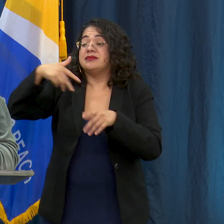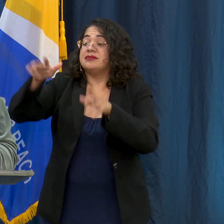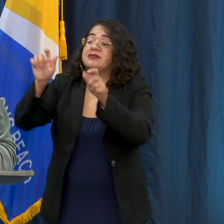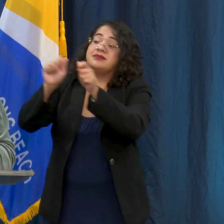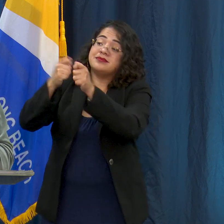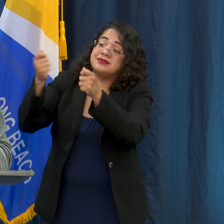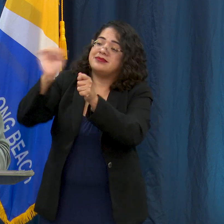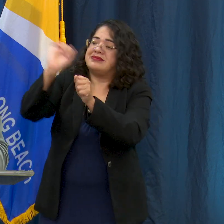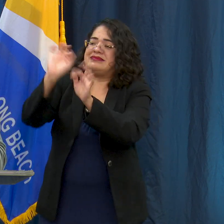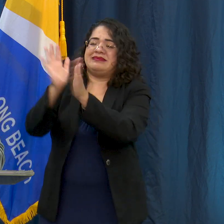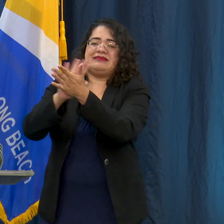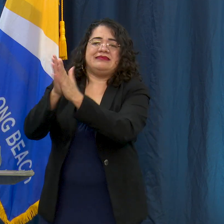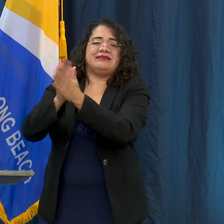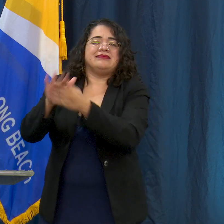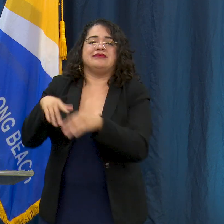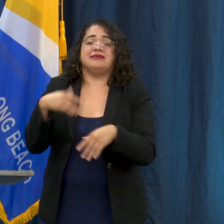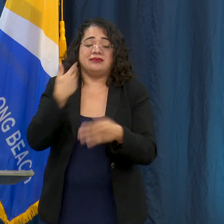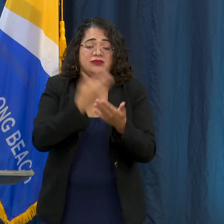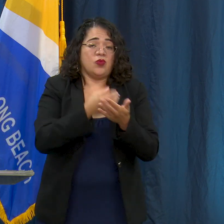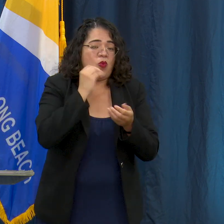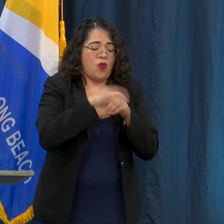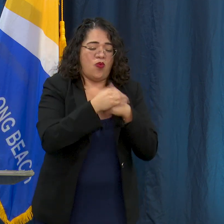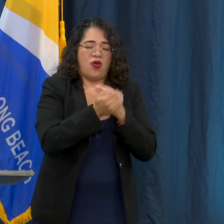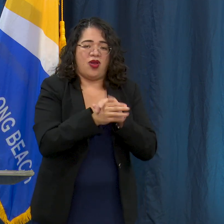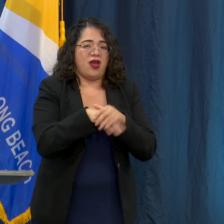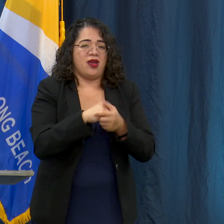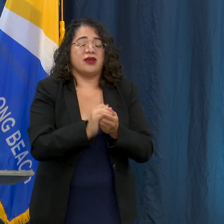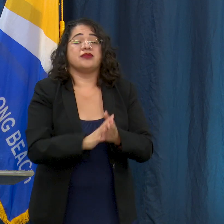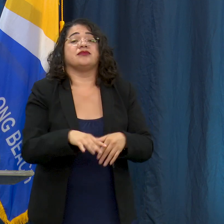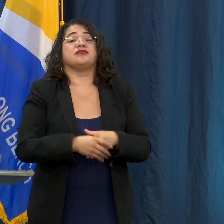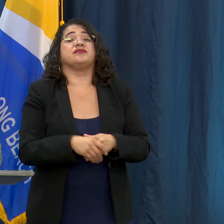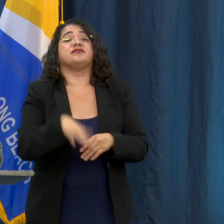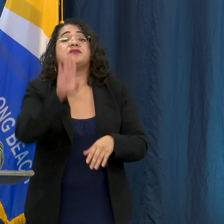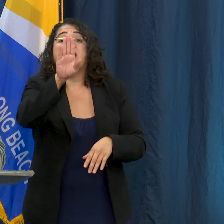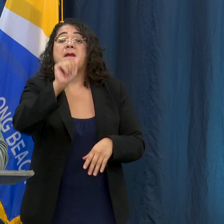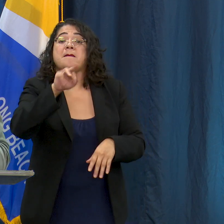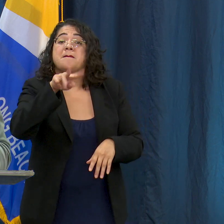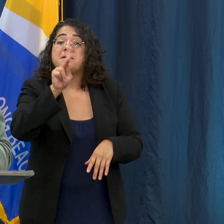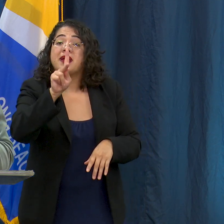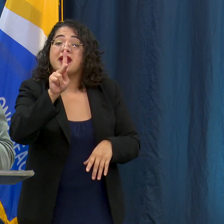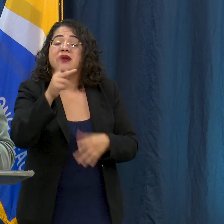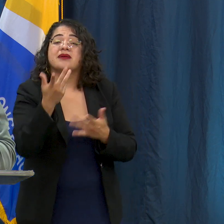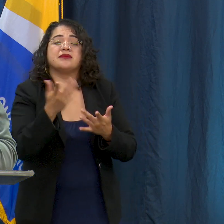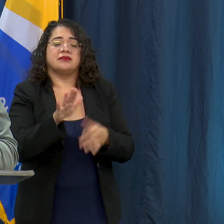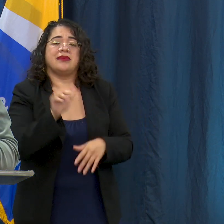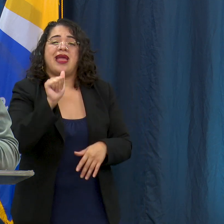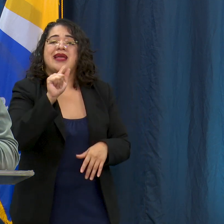servicios Delbanco es más recommendable a que en las máquinas automatic Asaf